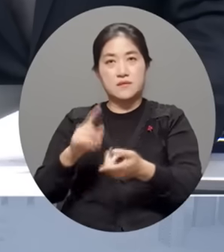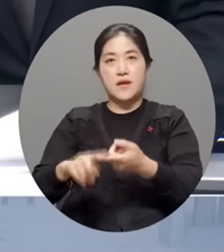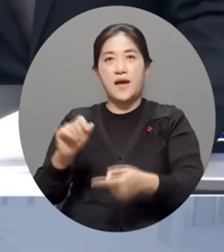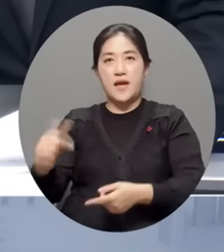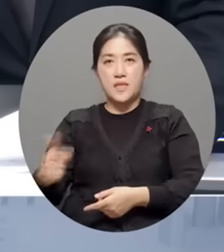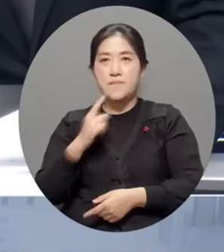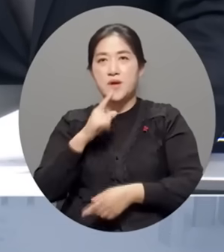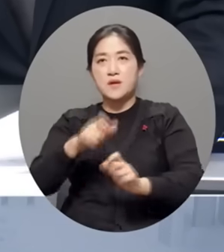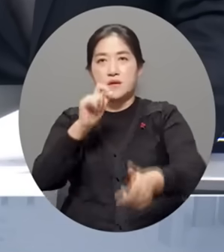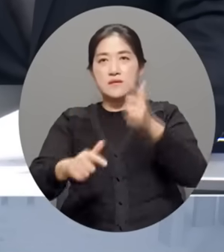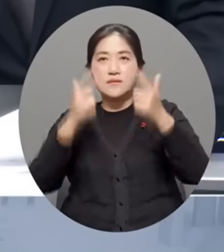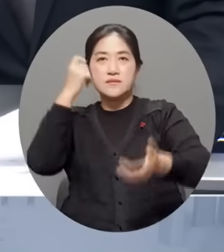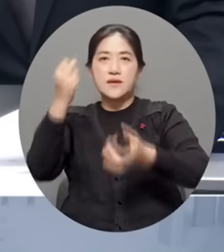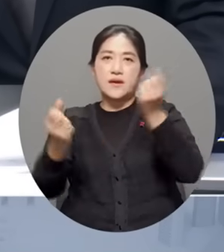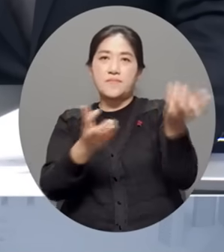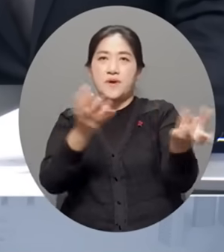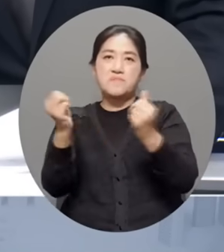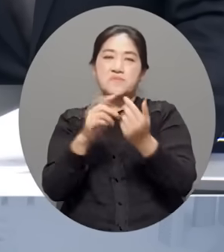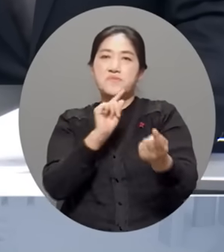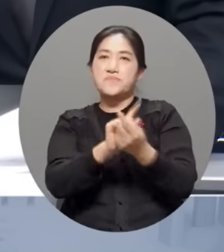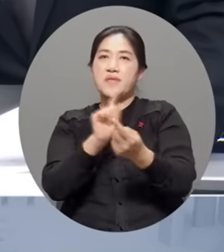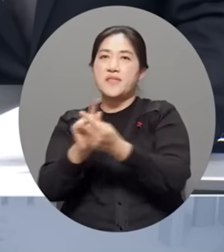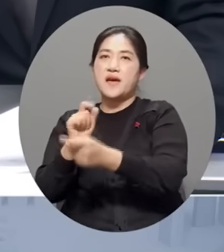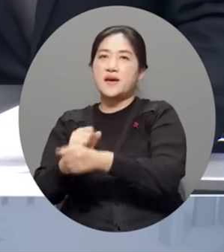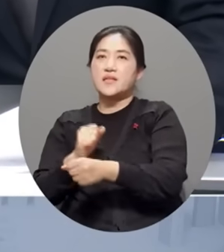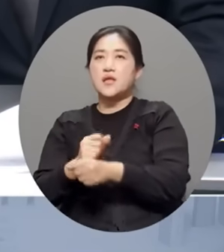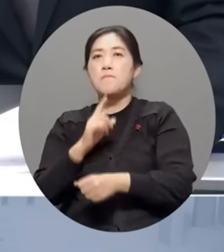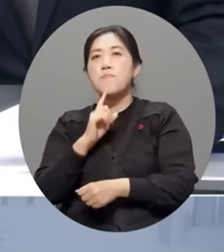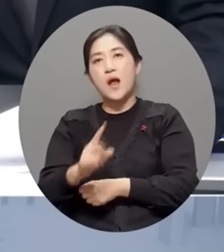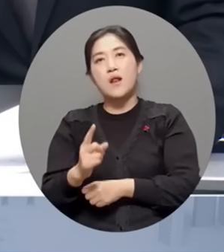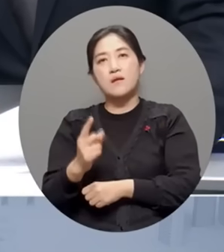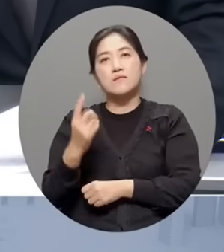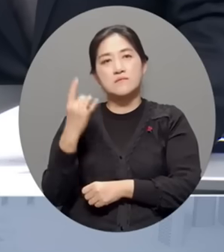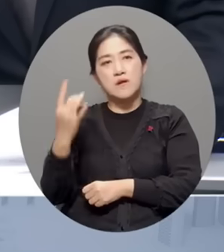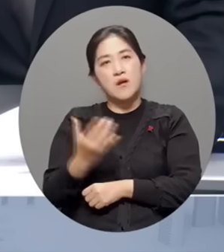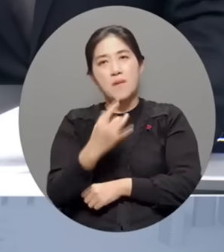이 부분에 대해서 한동훈 위원장은 다양한 생각을 가진 많은 분들을 만나겠다.